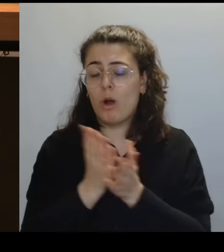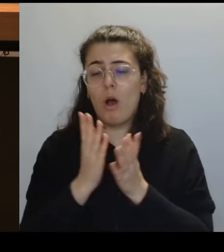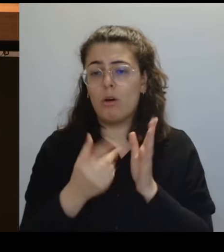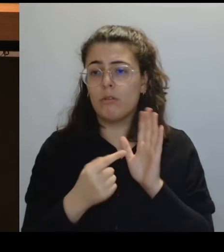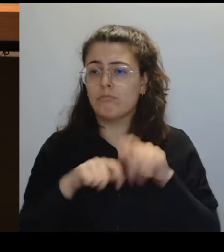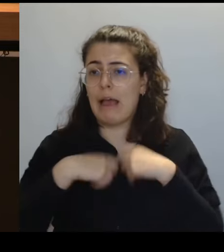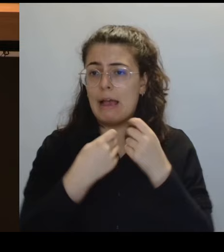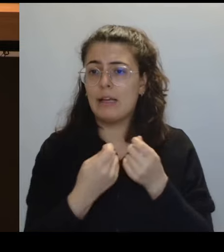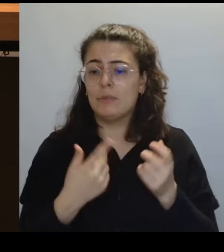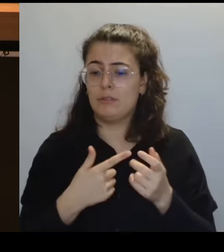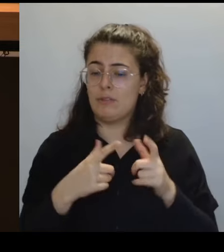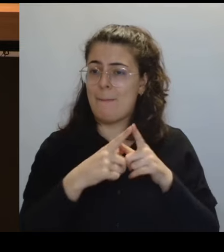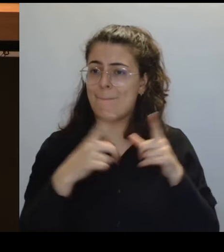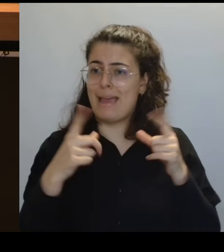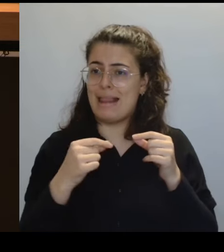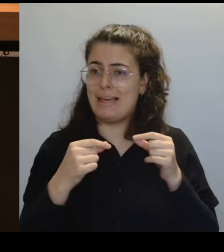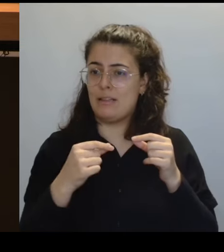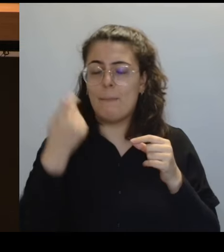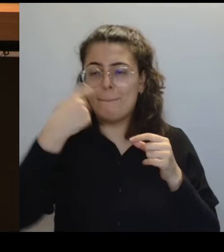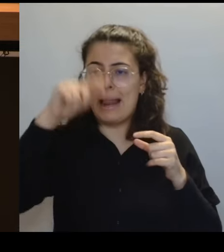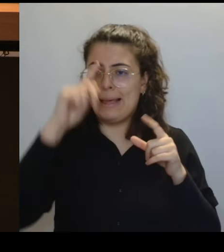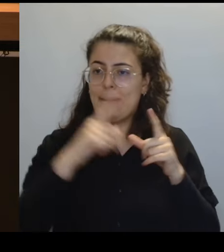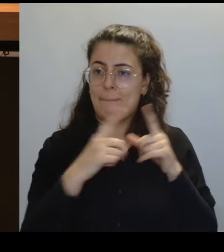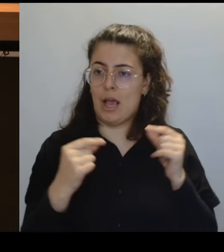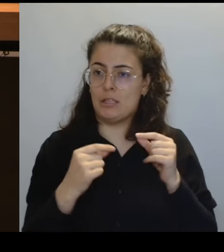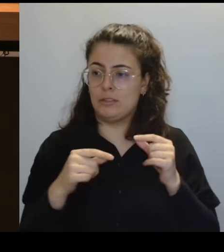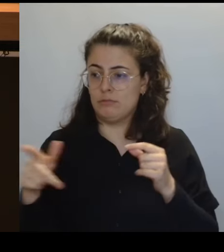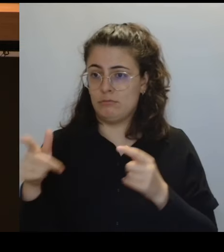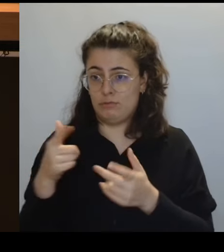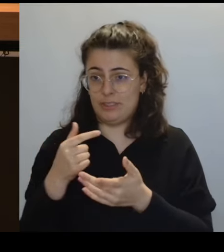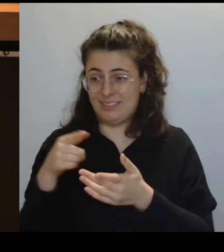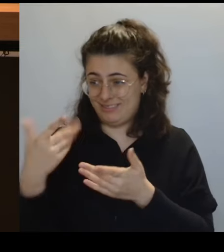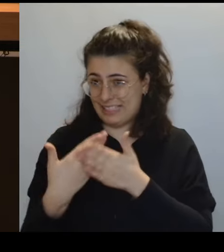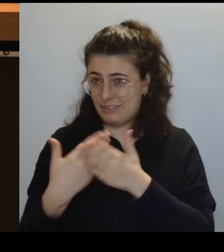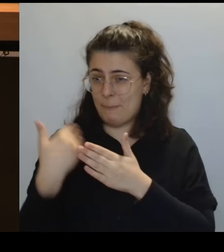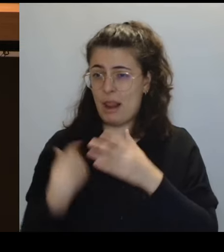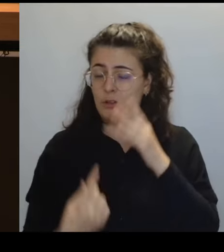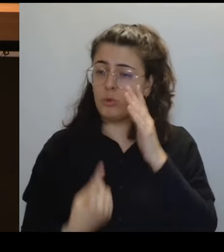Bürgerämter zur Überlastung gebracht hat. Da kommen die Menschen hin mit ihrem Leistungsbescheid, kriegen